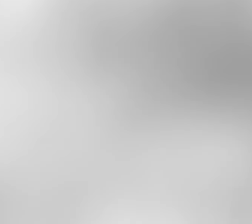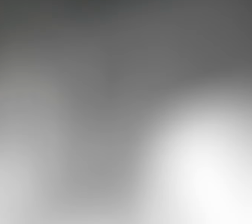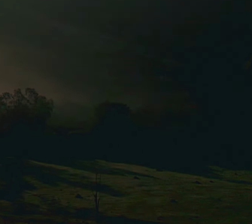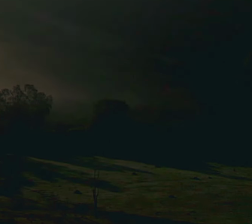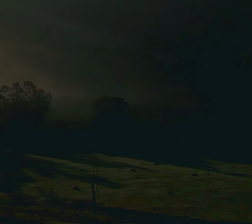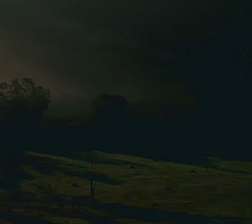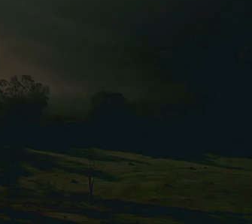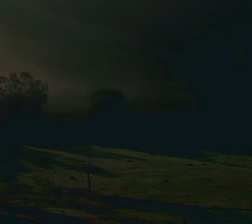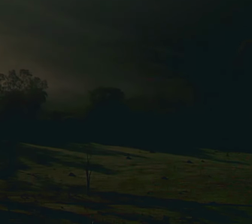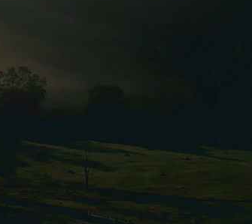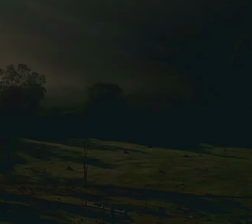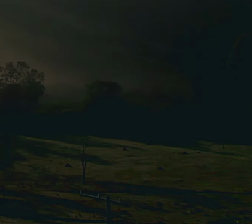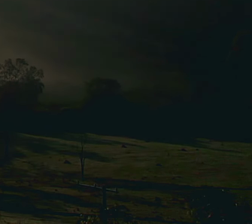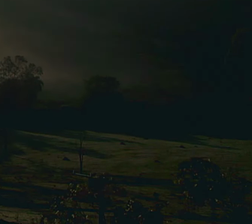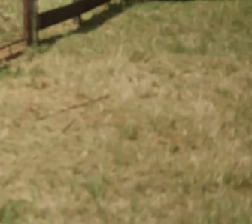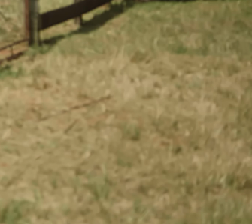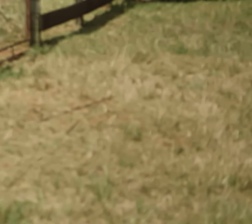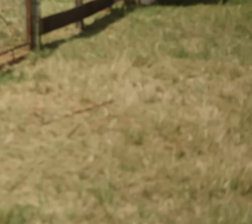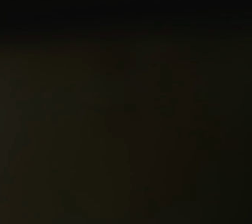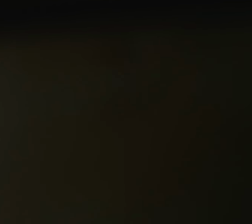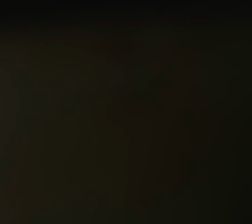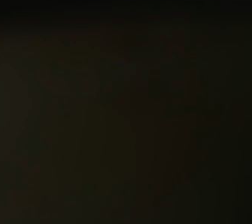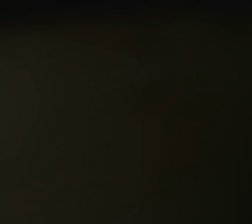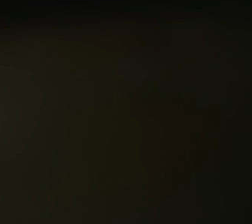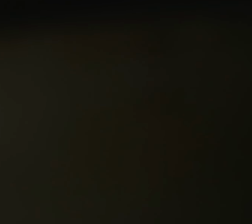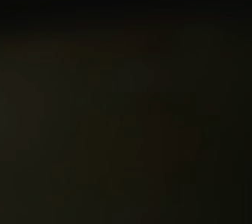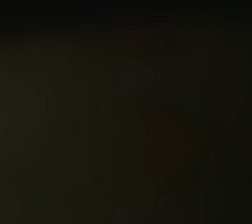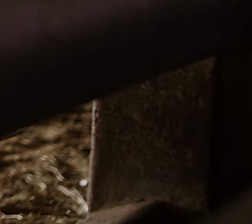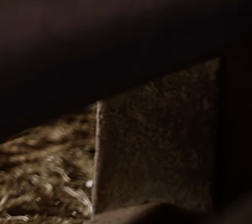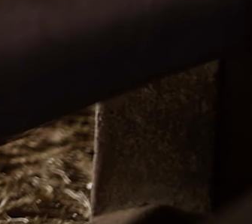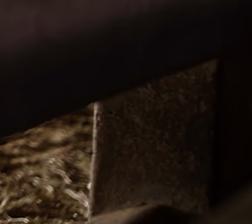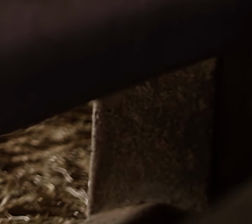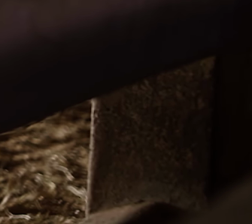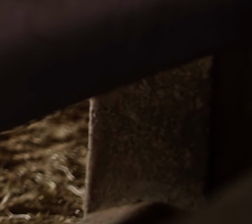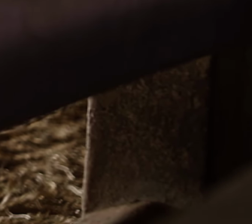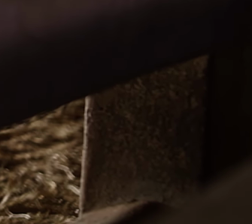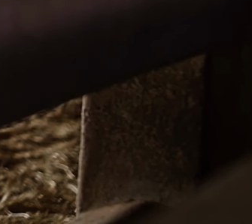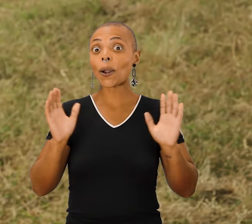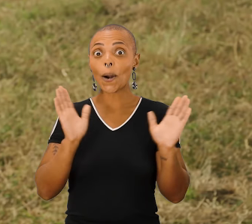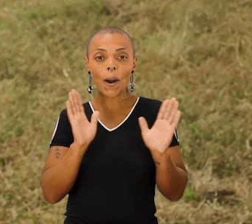Suave [Dininha] Oi, meus seguimores!